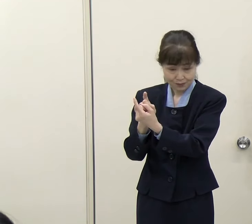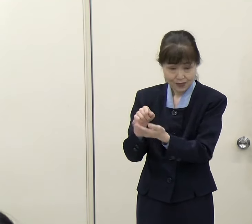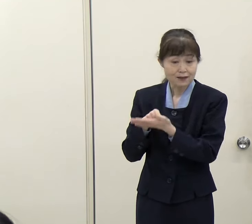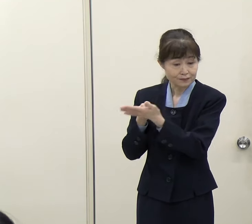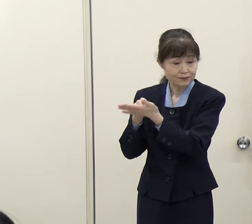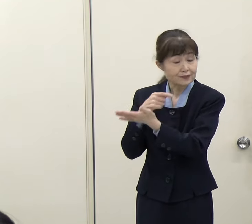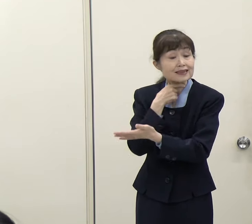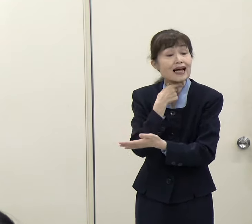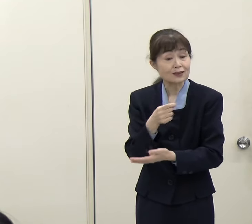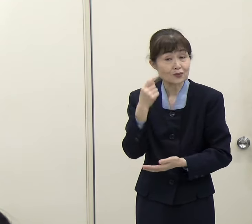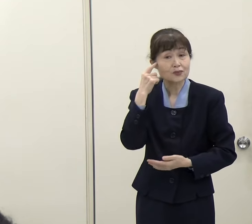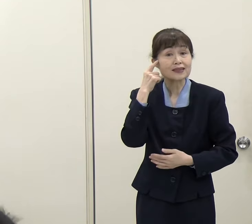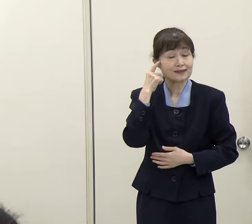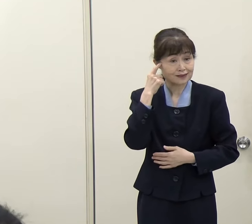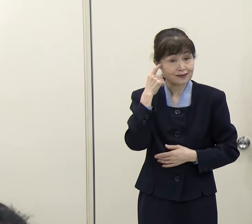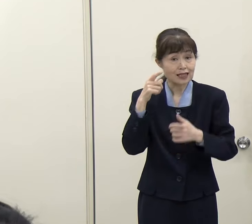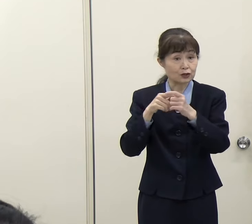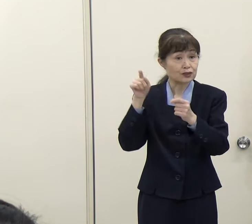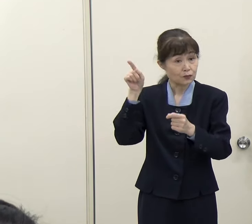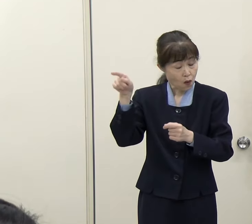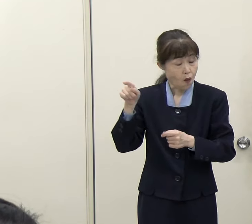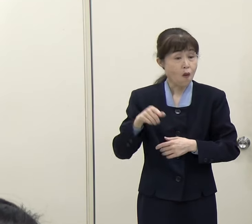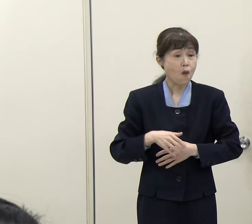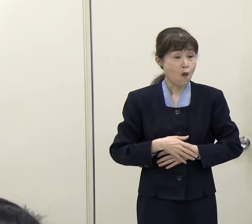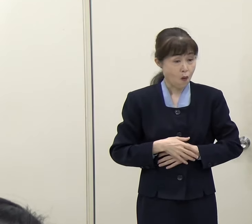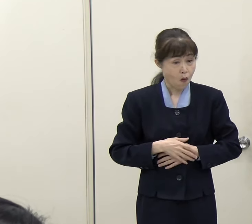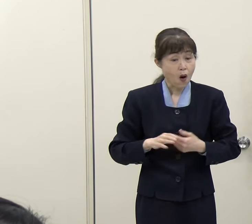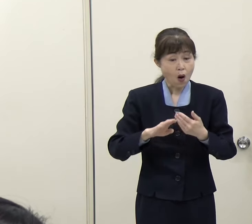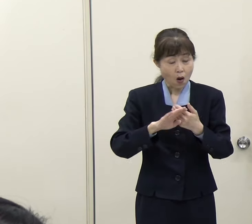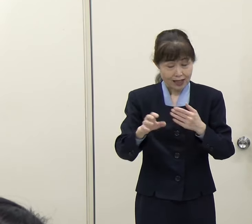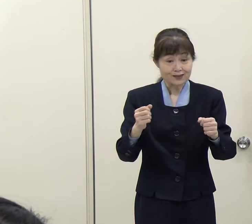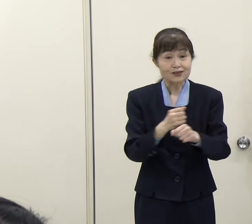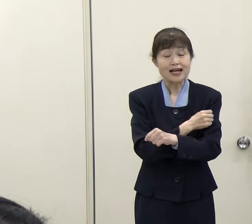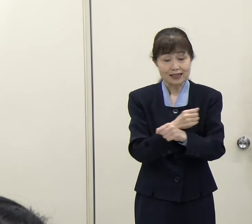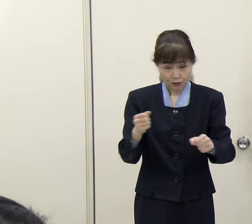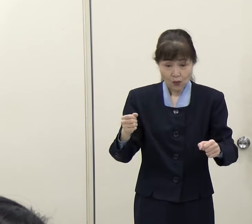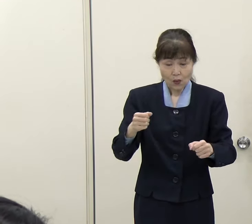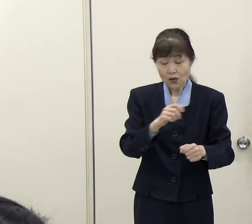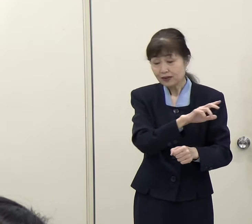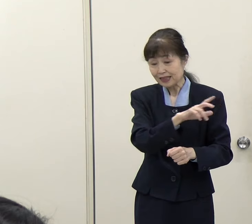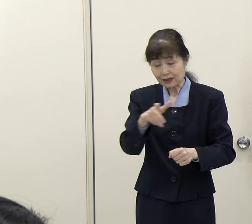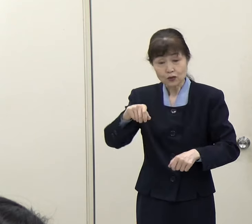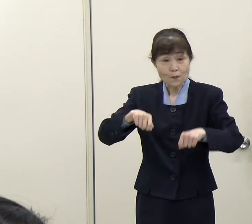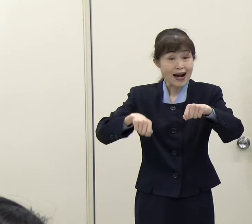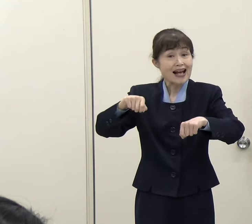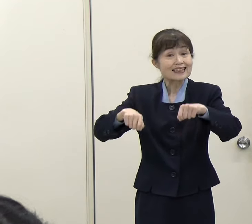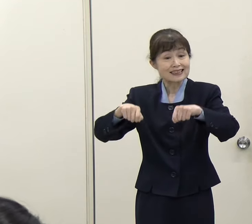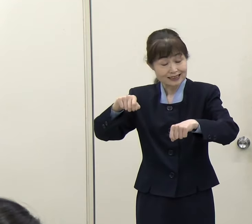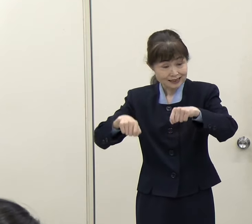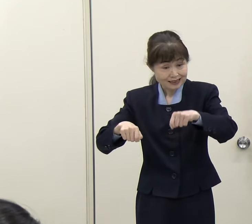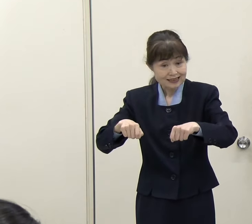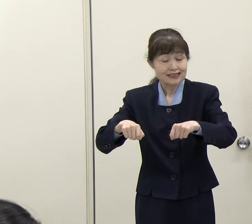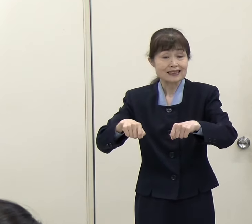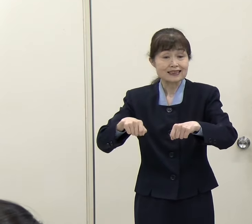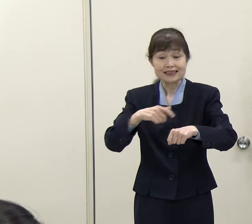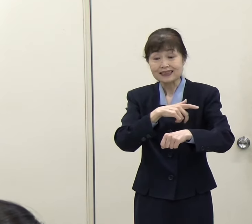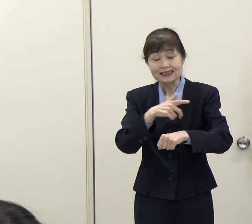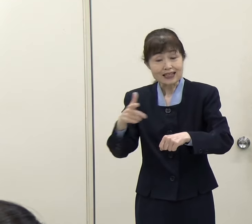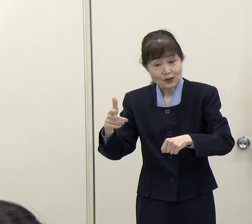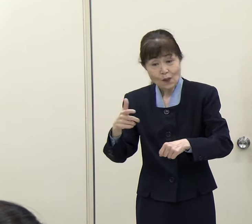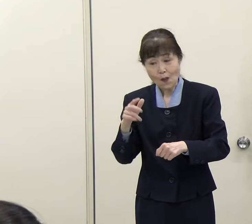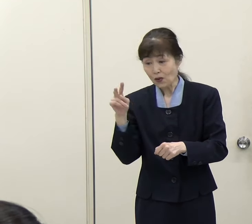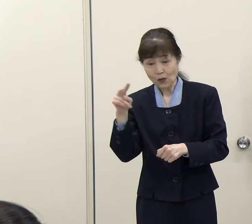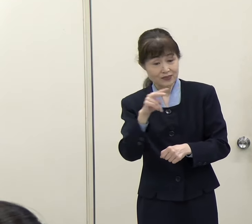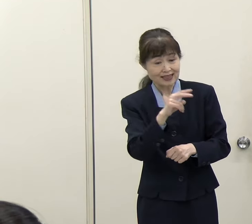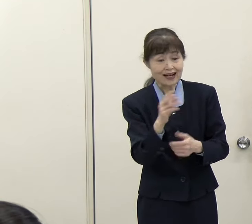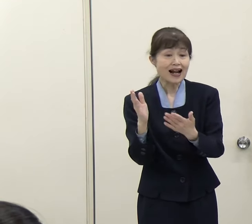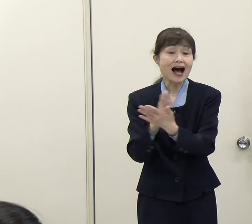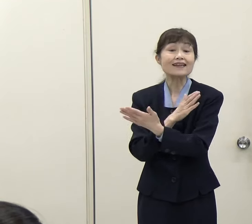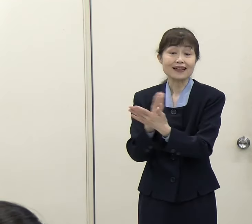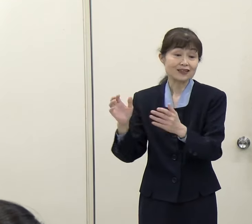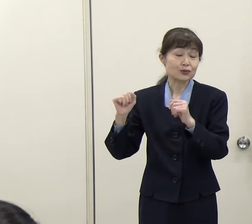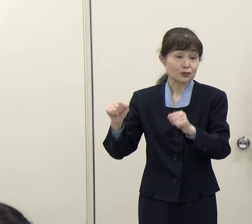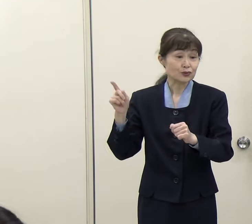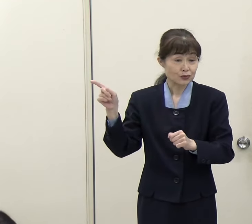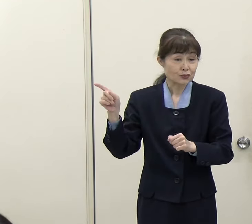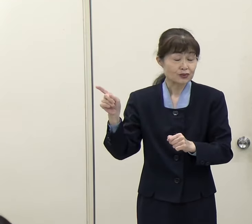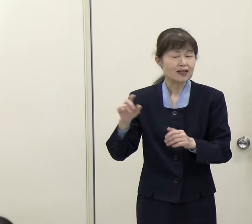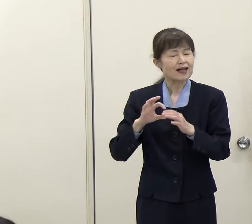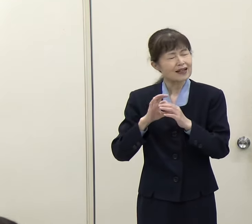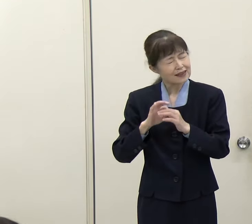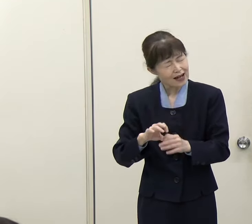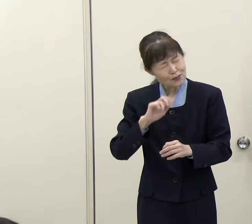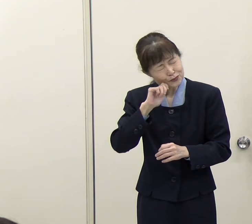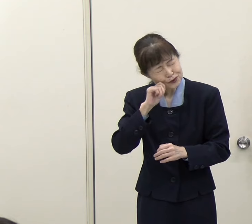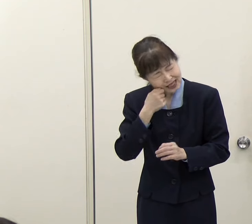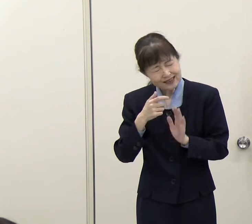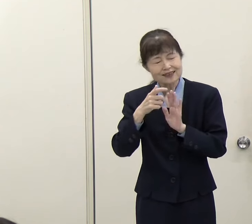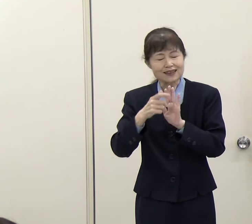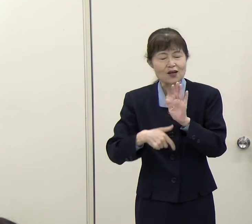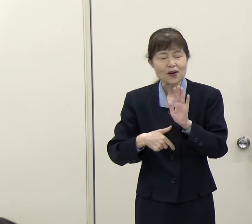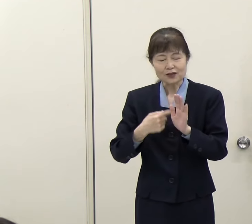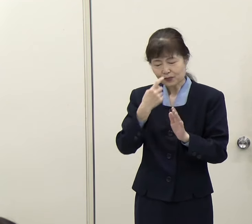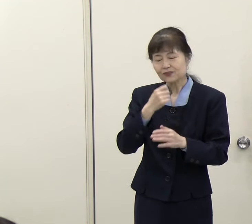もちろん国も、他の産業とか色々なバランス、均衡を見ながらの御判断なので、非常に難しいテーマであるということは承知しています。